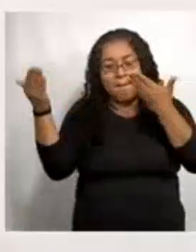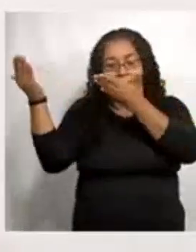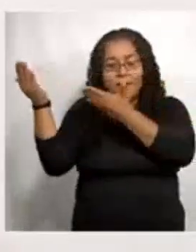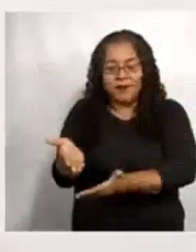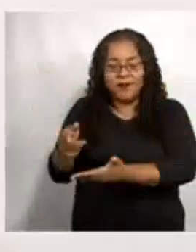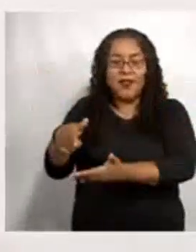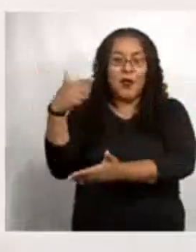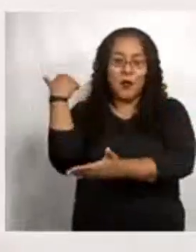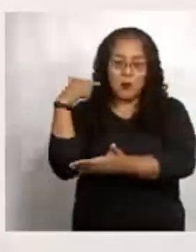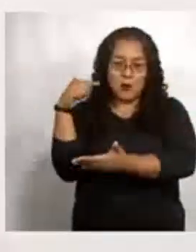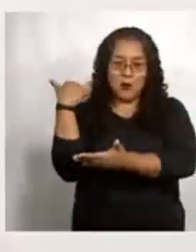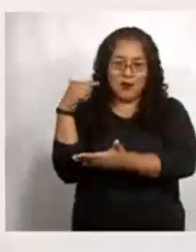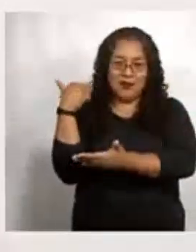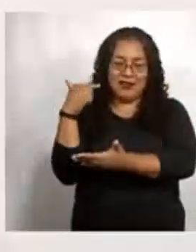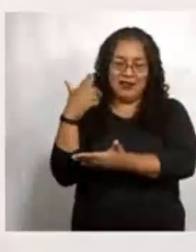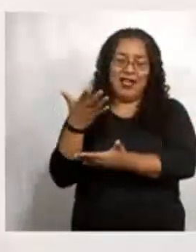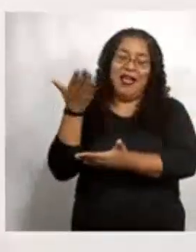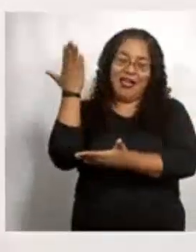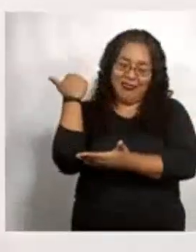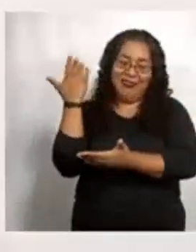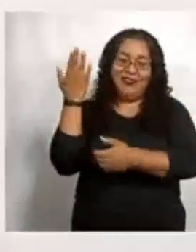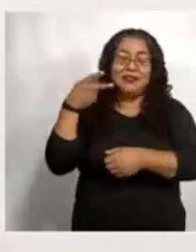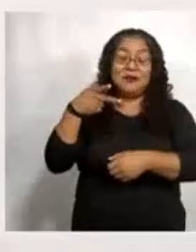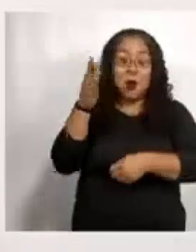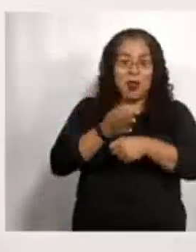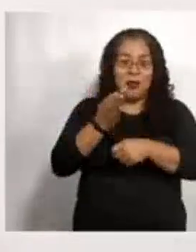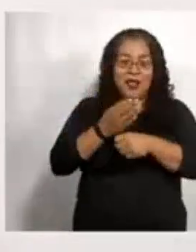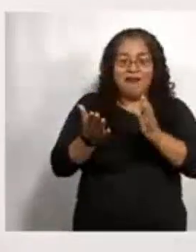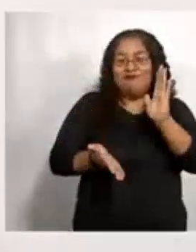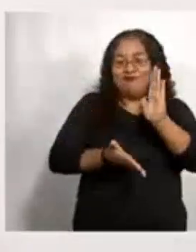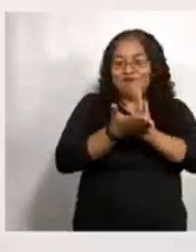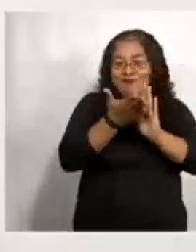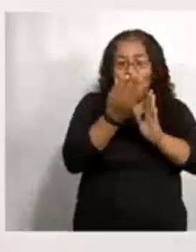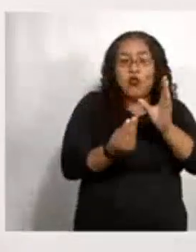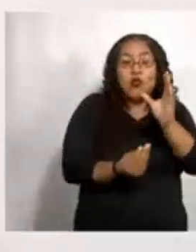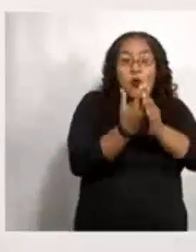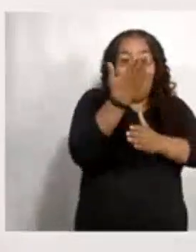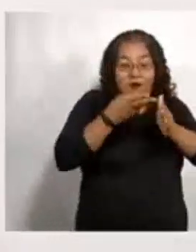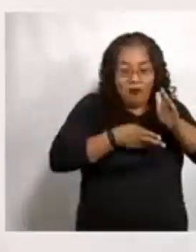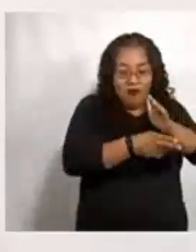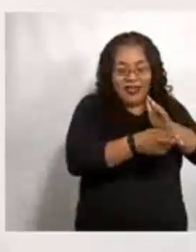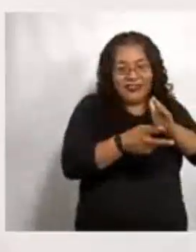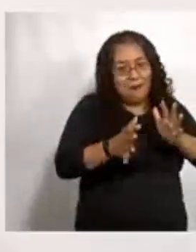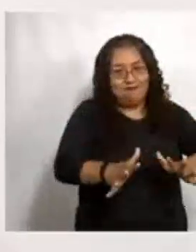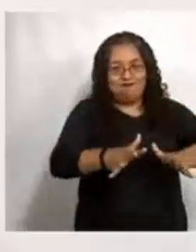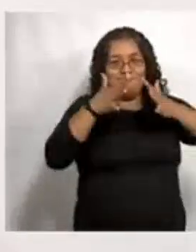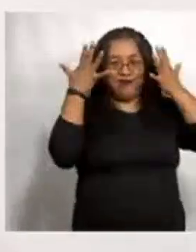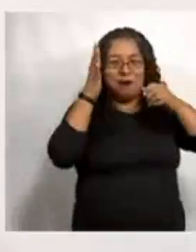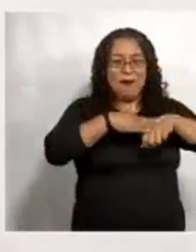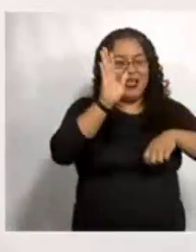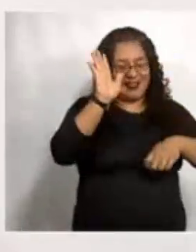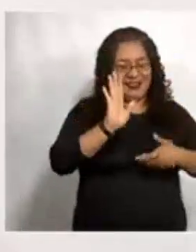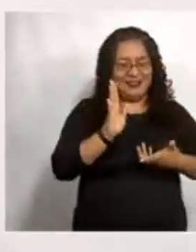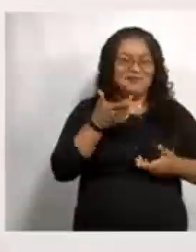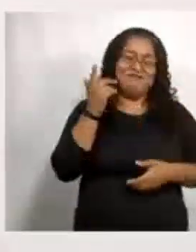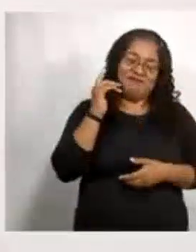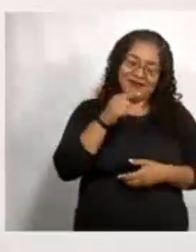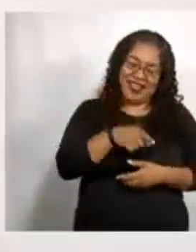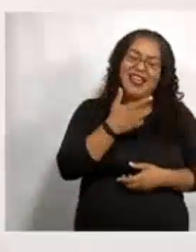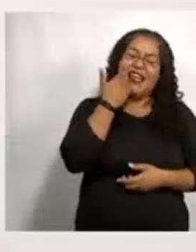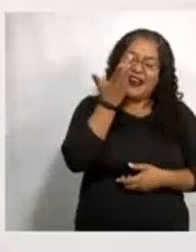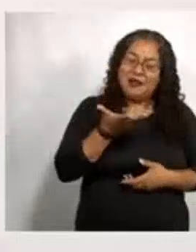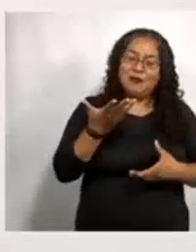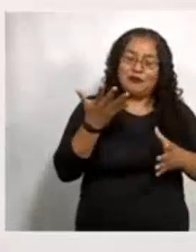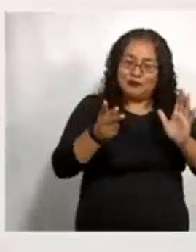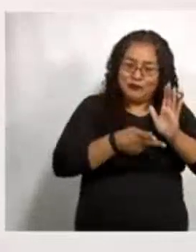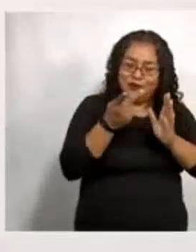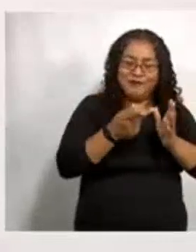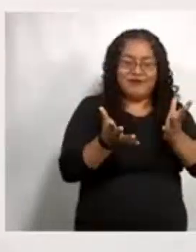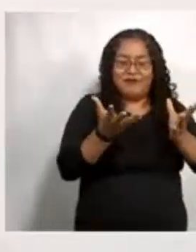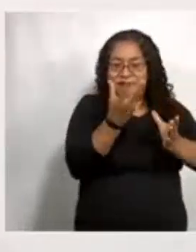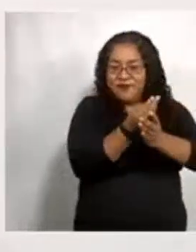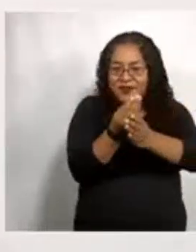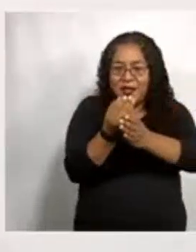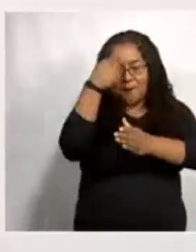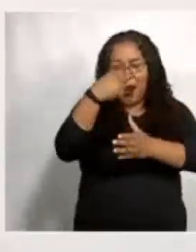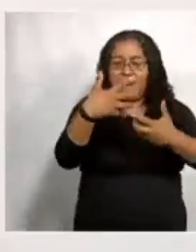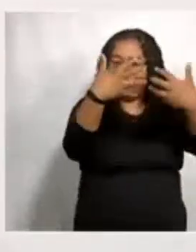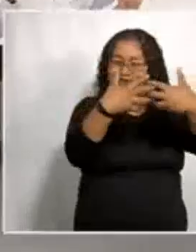ir a 200 km porh, pero vamos a recuperar el tren México, Ciudad de México, Guadalajara.